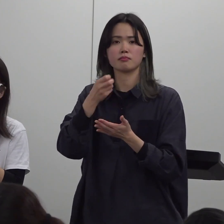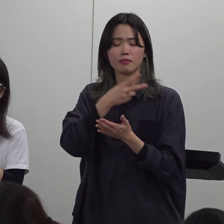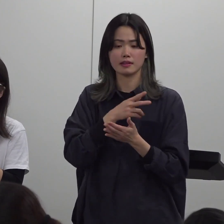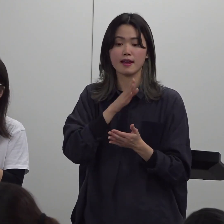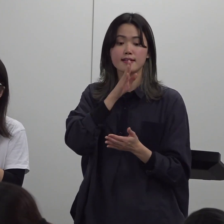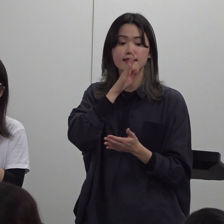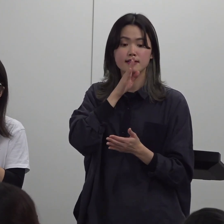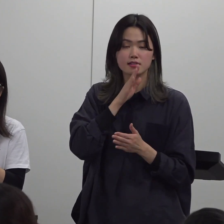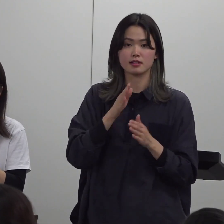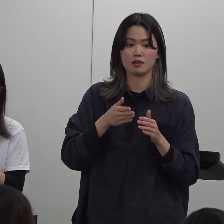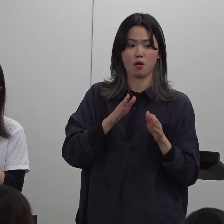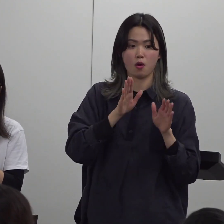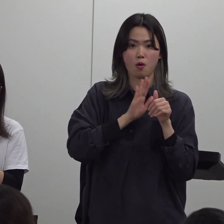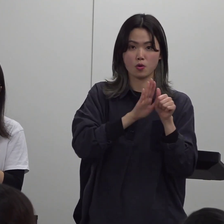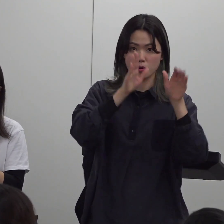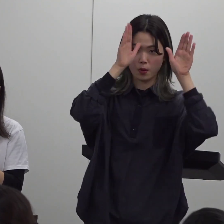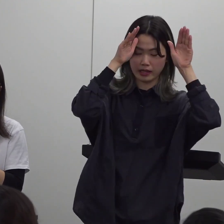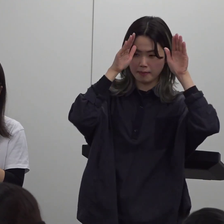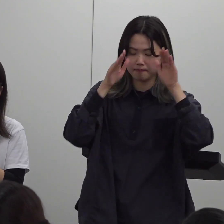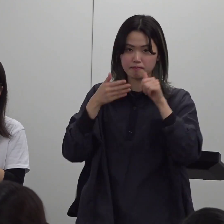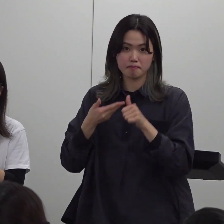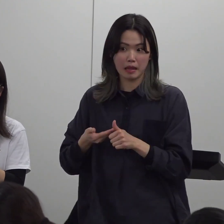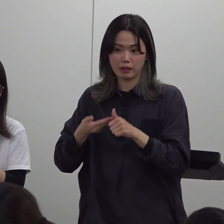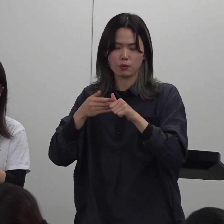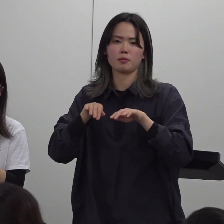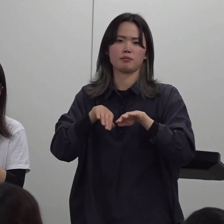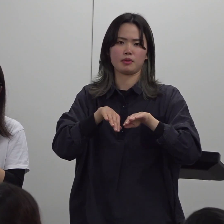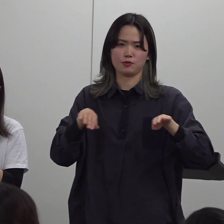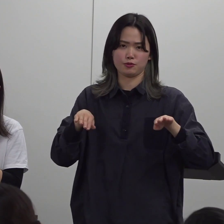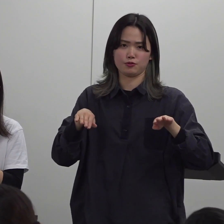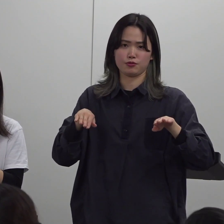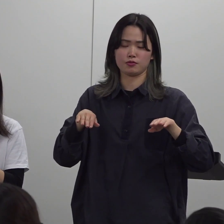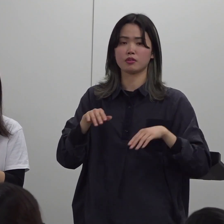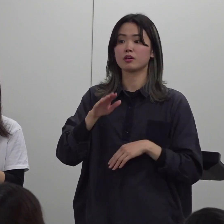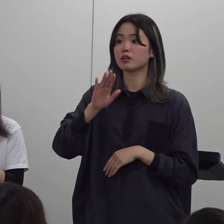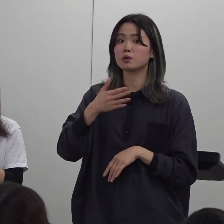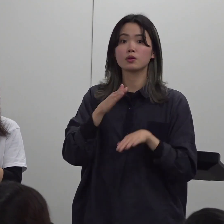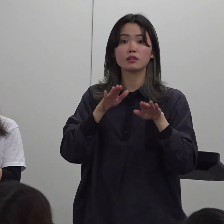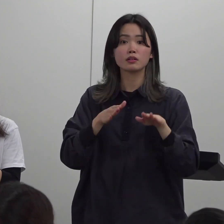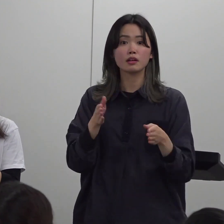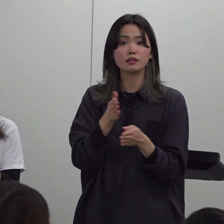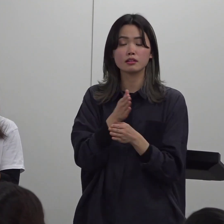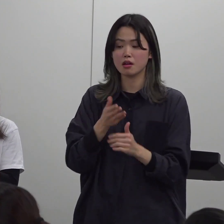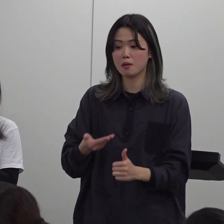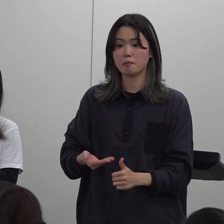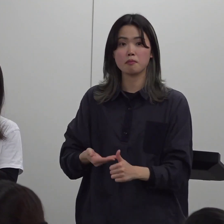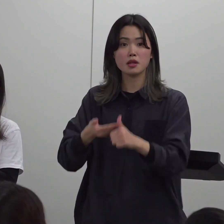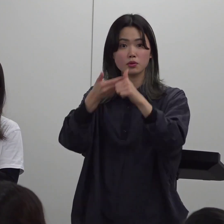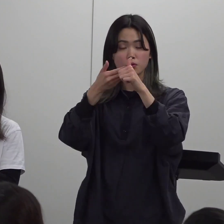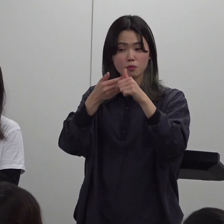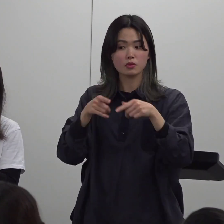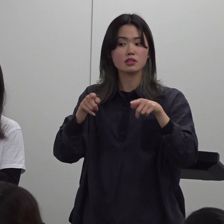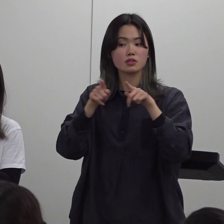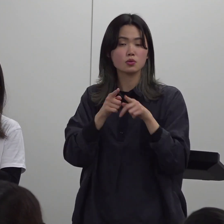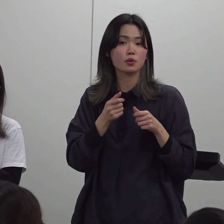ただ最近はペットも同行、一緒に 避難所までは行くことはOKです